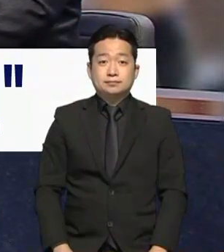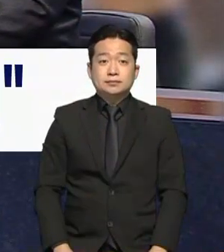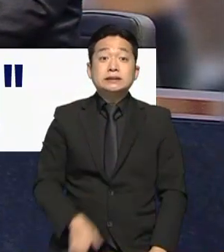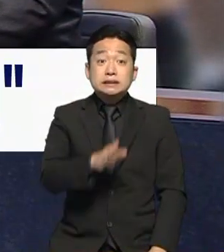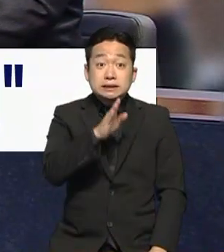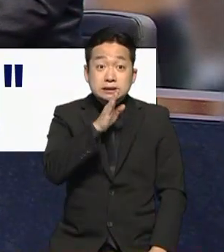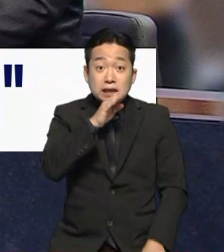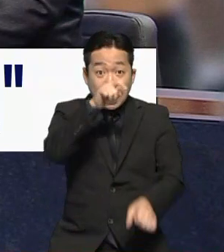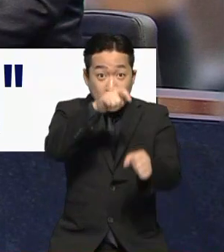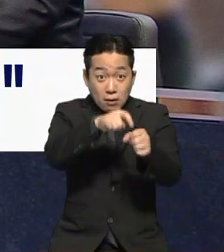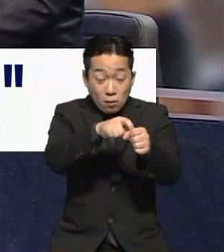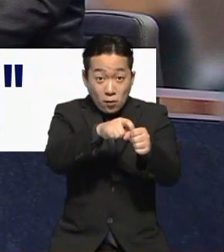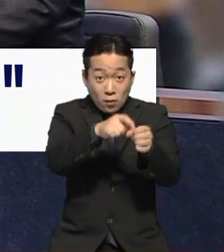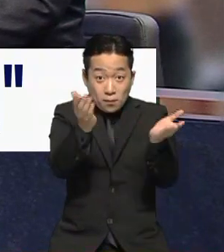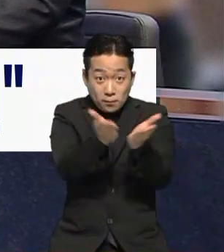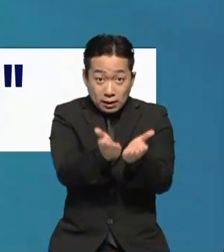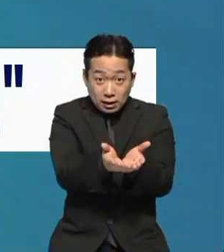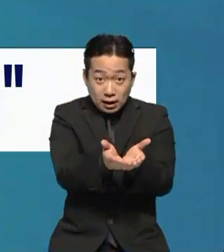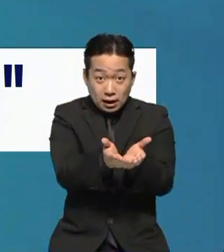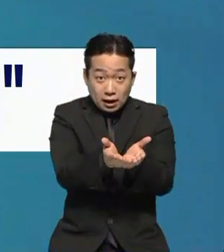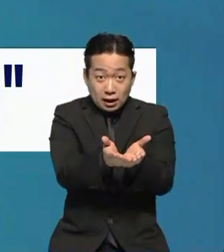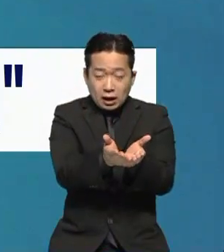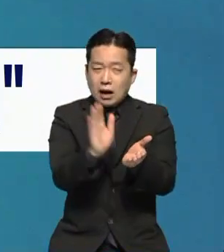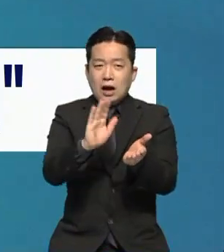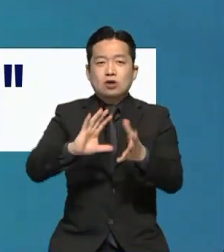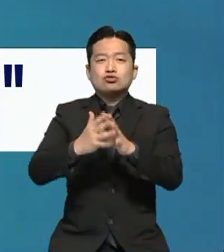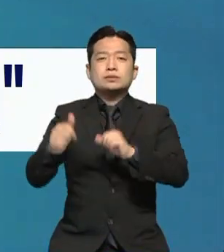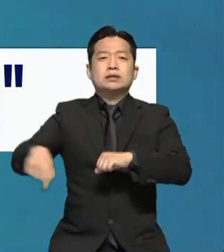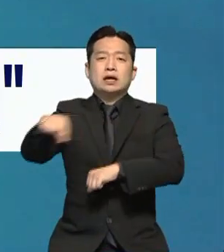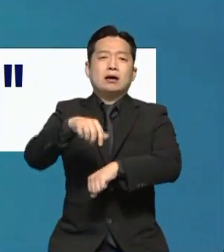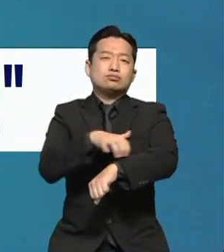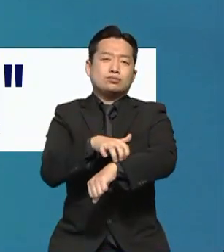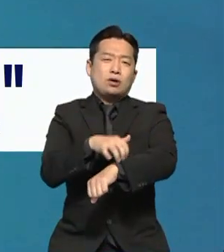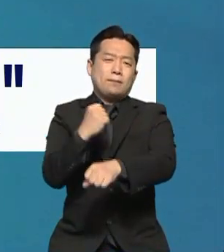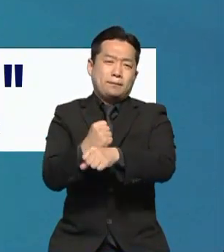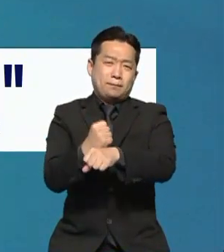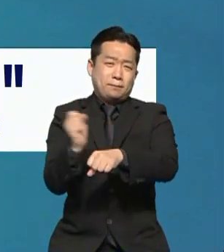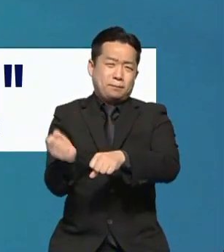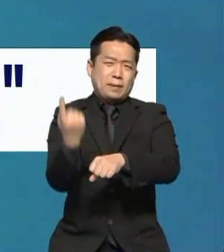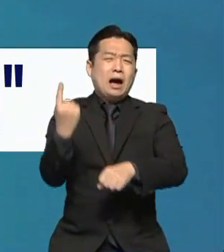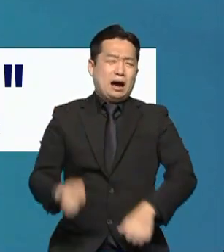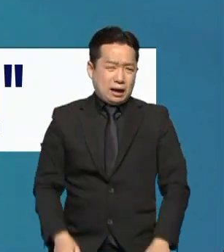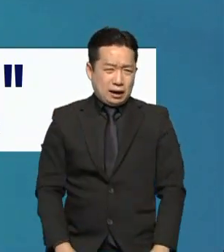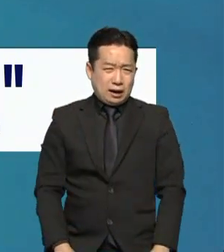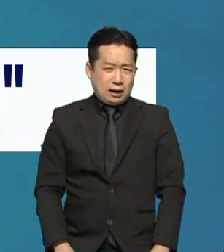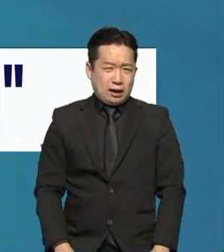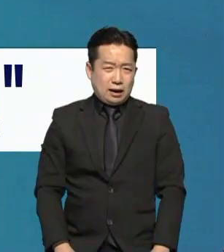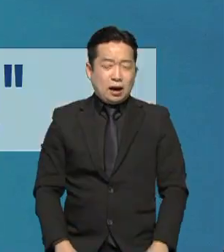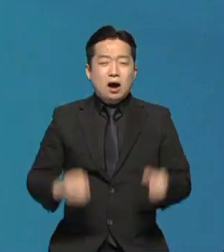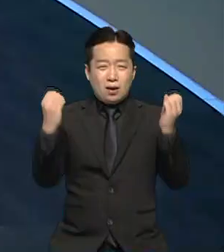실질적으로는 목표를 이루는 게 아니라 국민들 불편을 초래한다. 그래서 잘못된 거다 그래서 오해는 안 하시면 좋을 것 같고요.